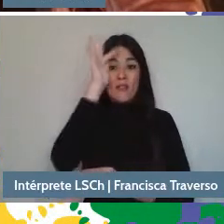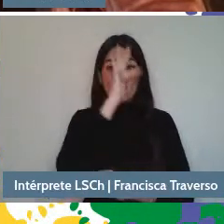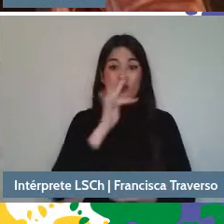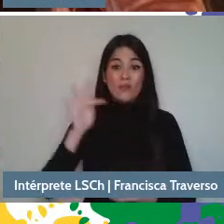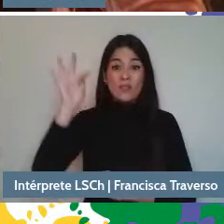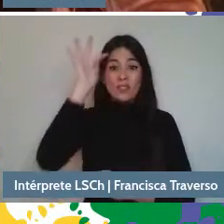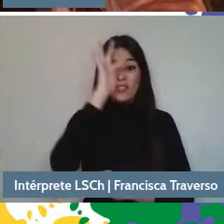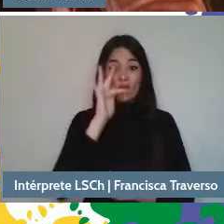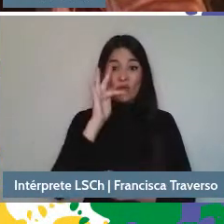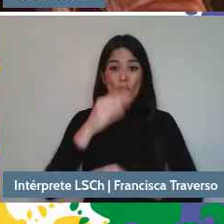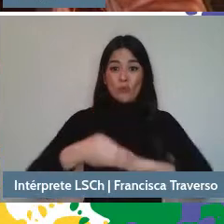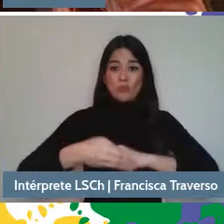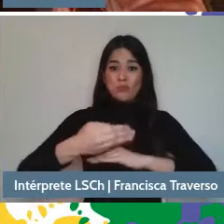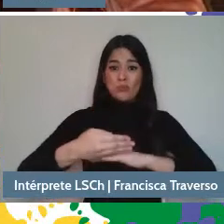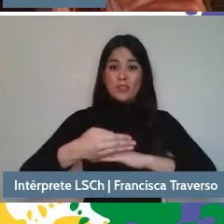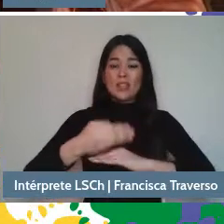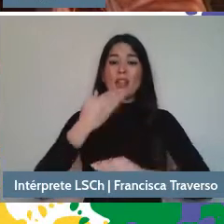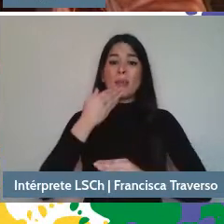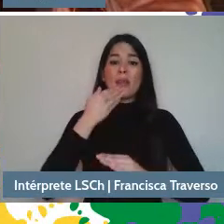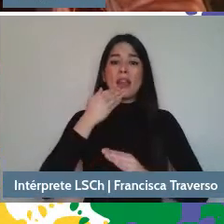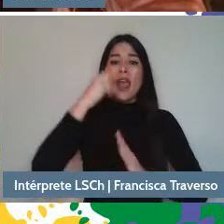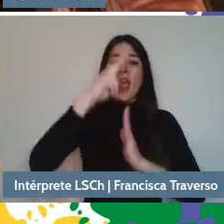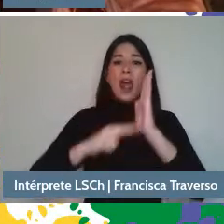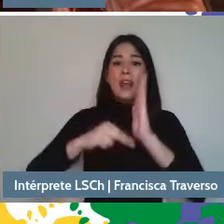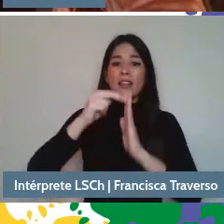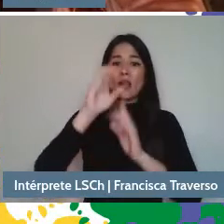o a Artesycultura.uc.cl